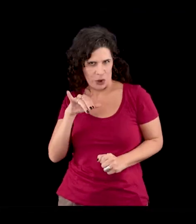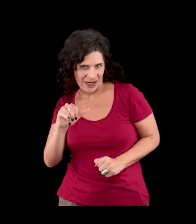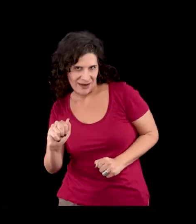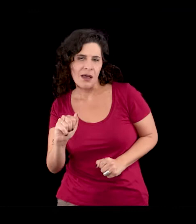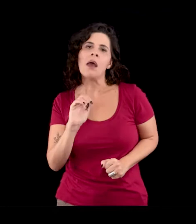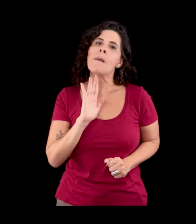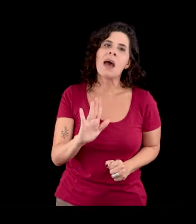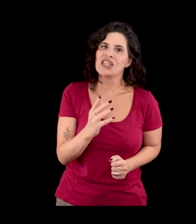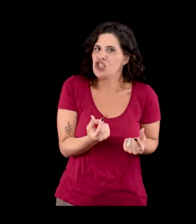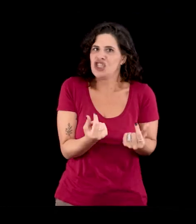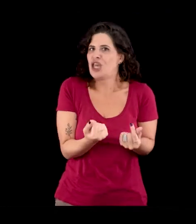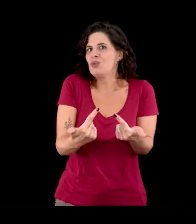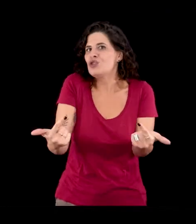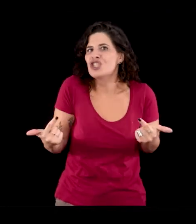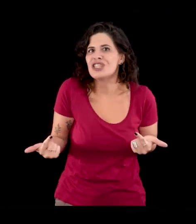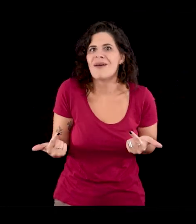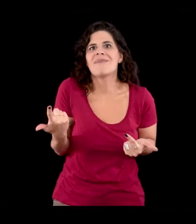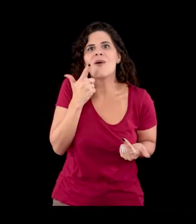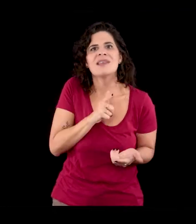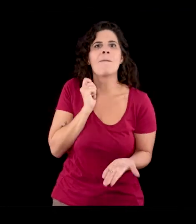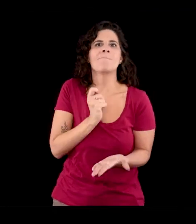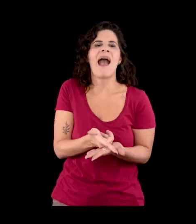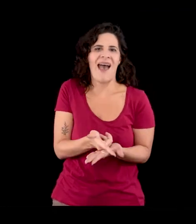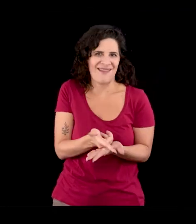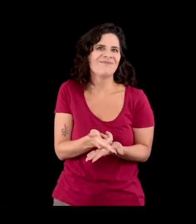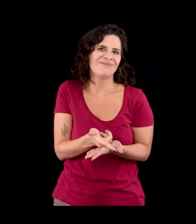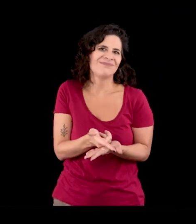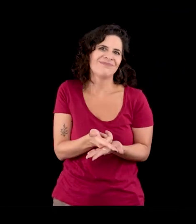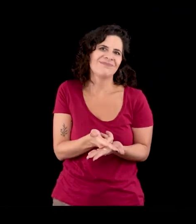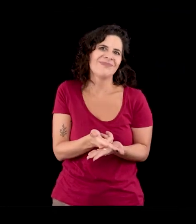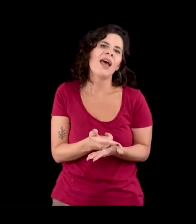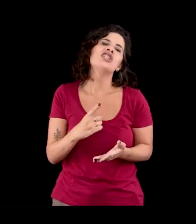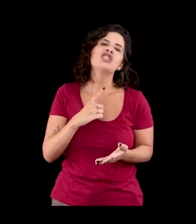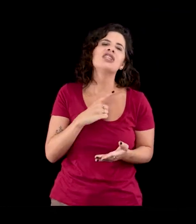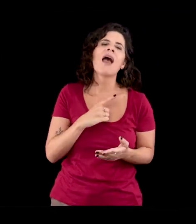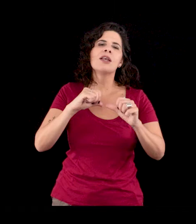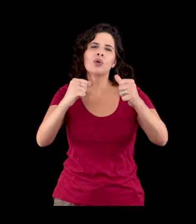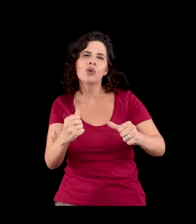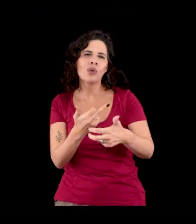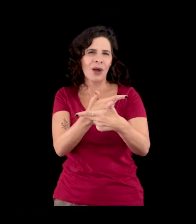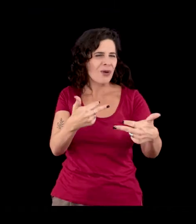mas nós não tínhamos dinheiro para bancar tridimensionais.